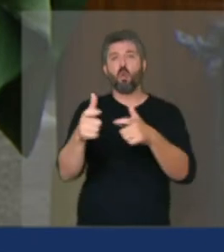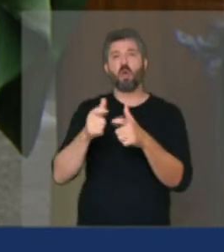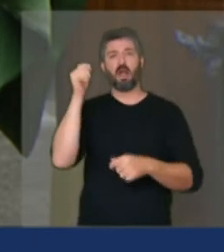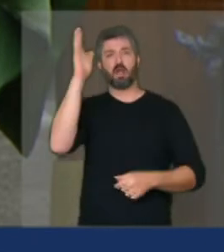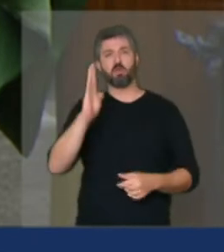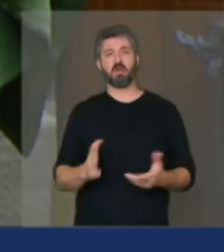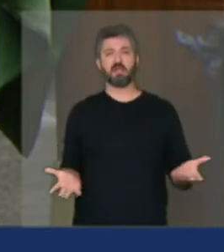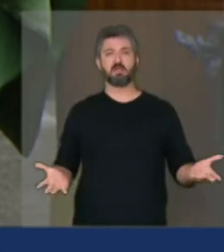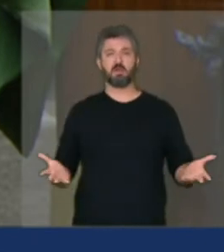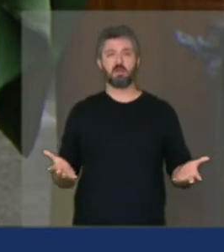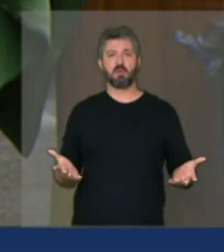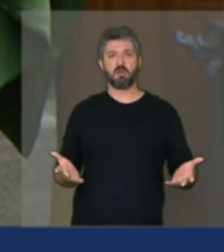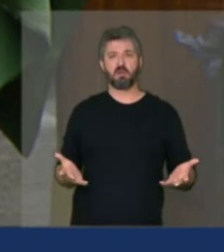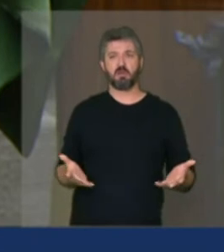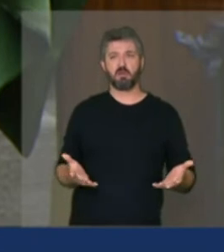S. VIRAMOS UM PAÍS QUE ERA DE ALEGRIA E AGORA É UM PAÍS DE